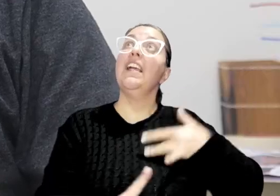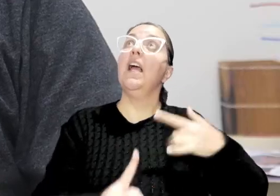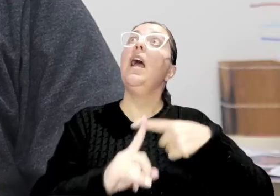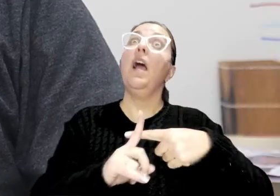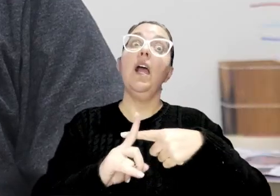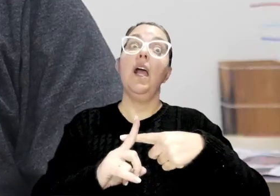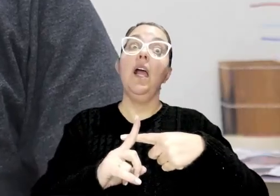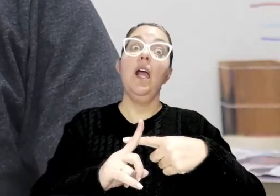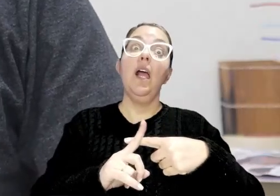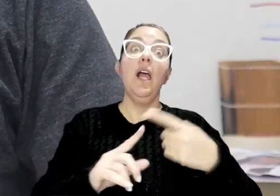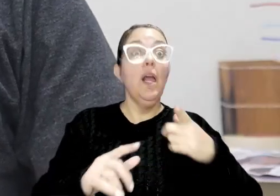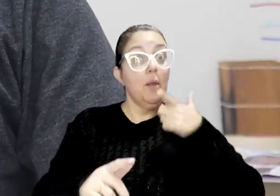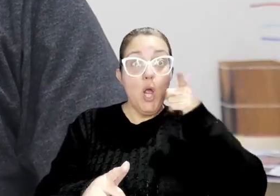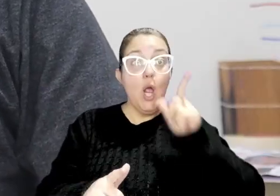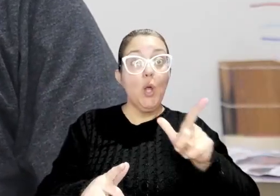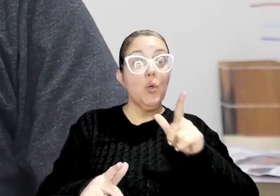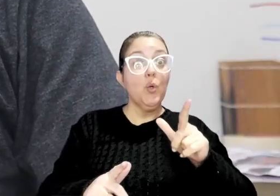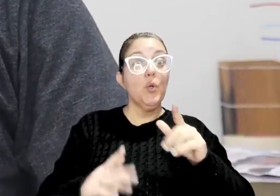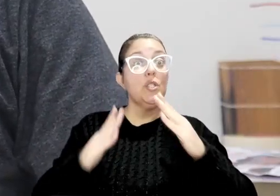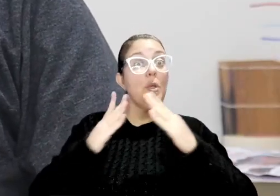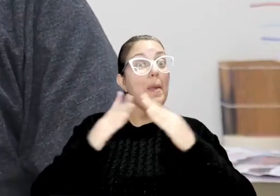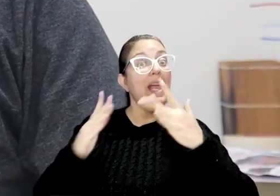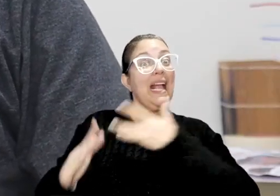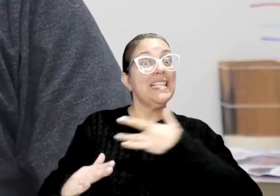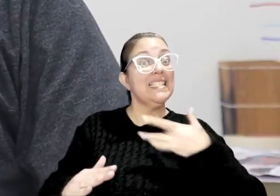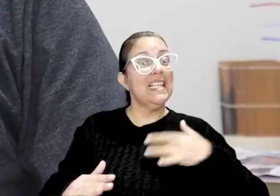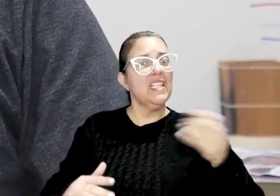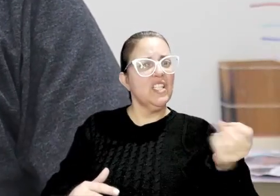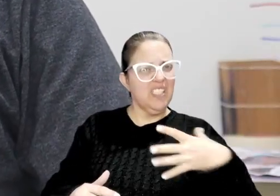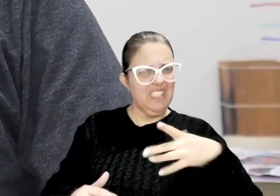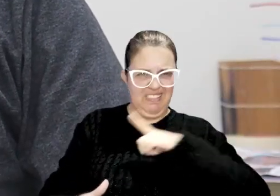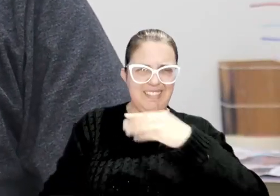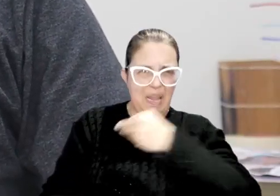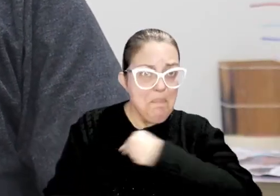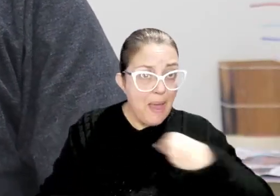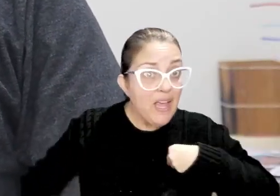nessa unidade que o atendimento é contínuo ou o médico vai três vezes por semana ou tudo tem que